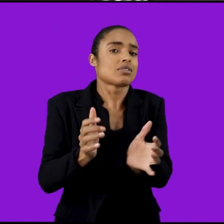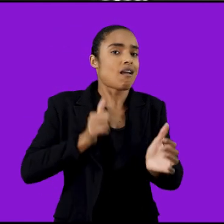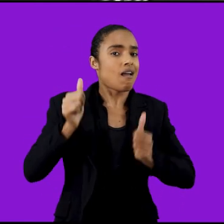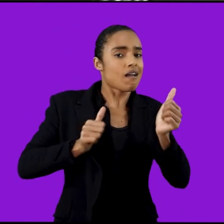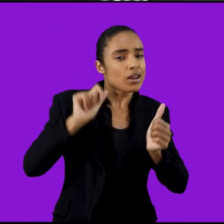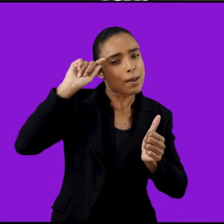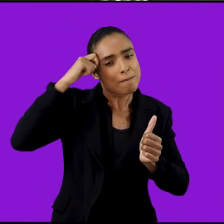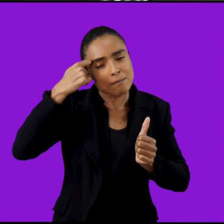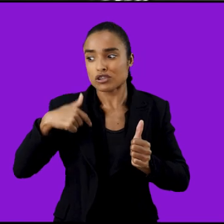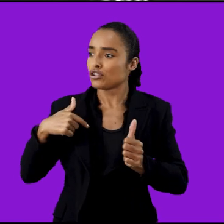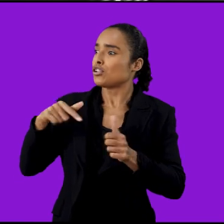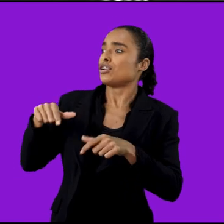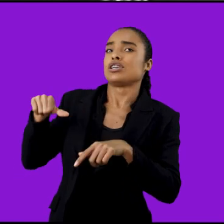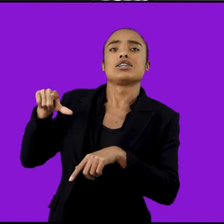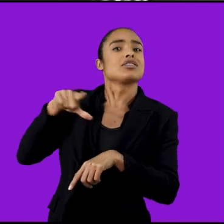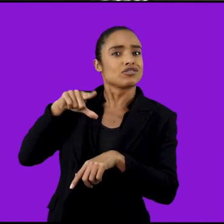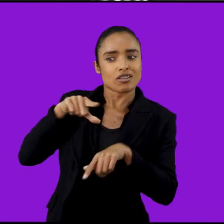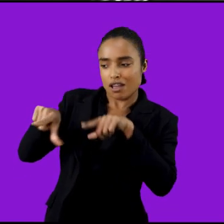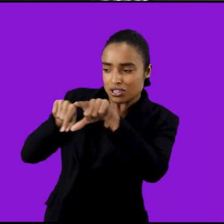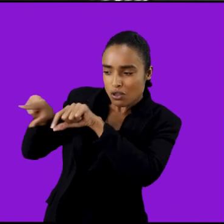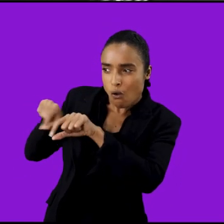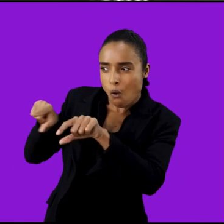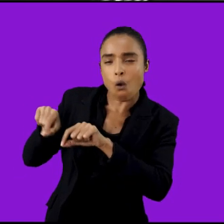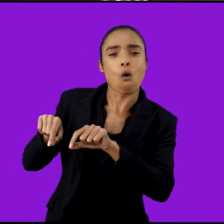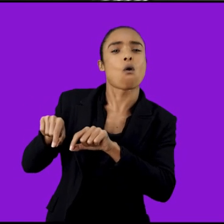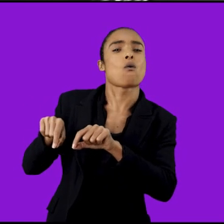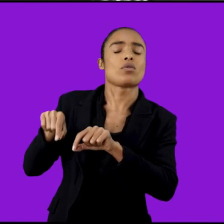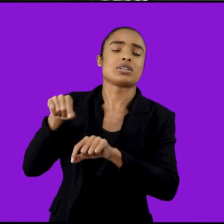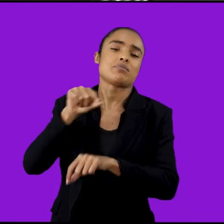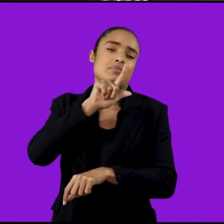A Trama tinha um casting maravilhoso, né? Partiu Rappin’ Hood, Leci Brandão, Caju